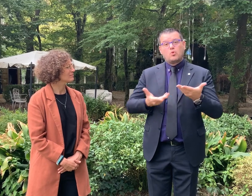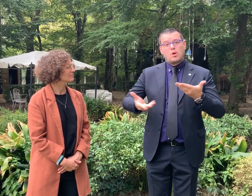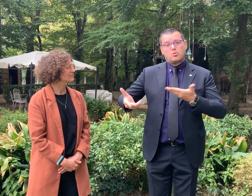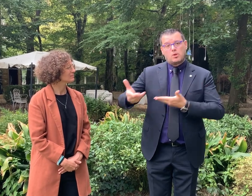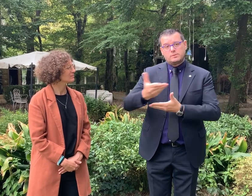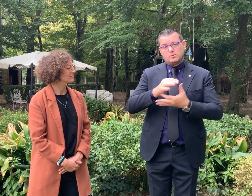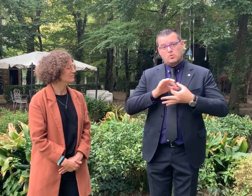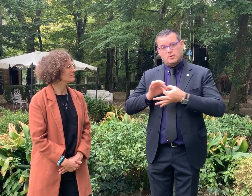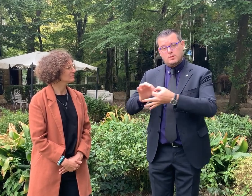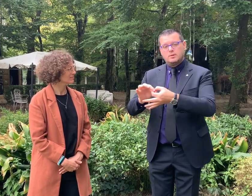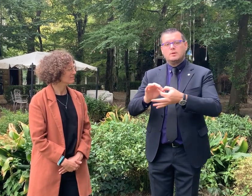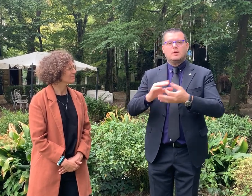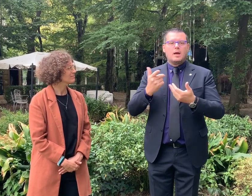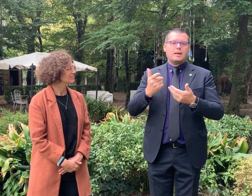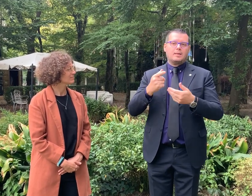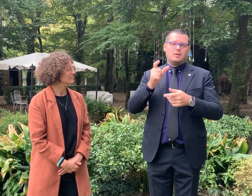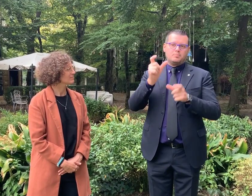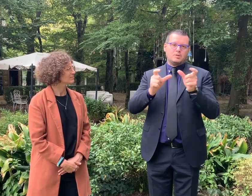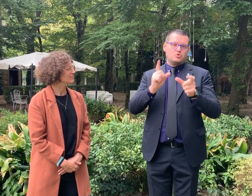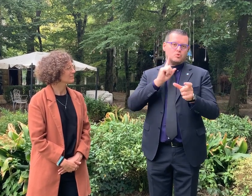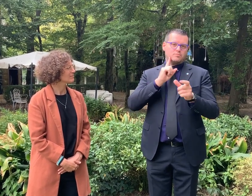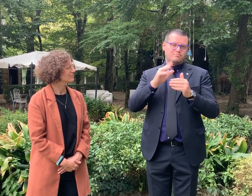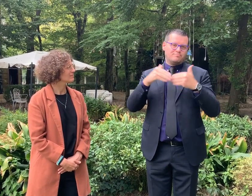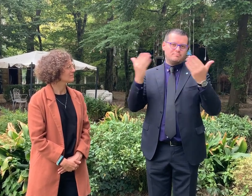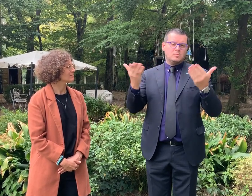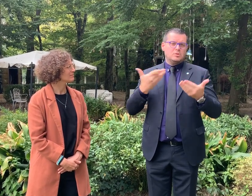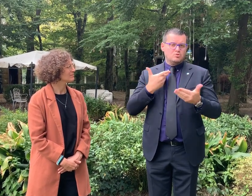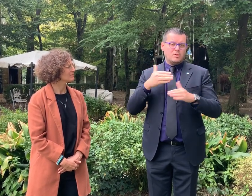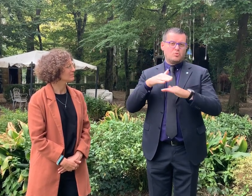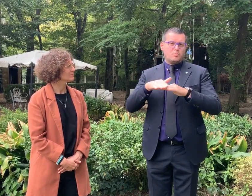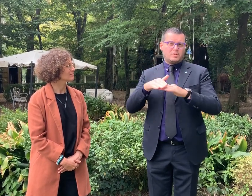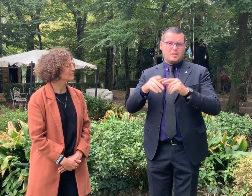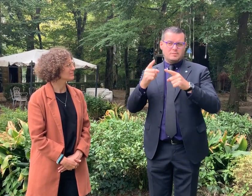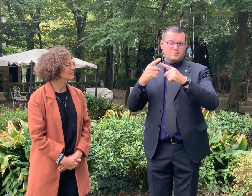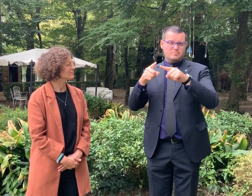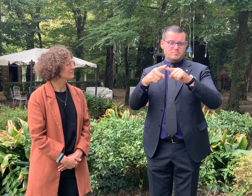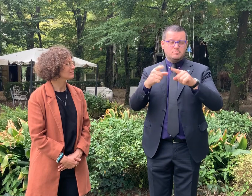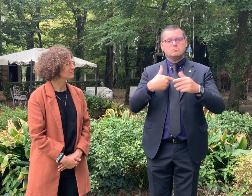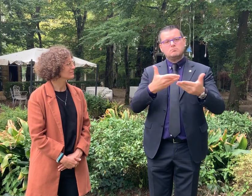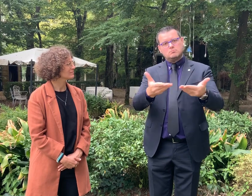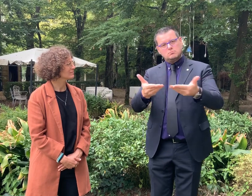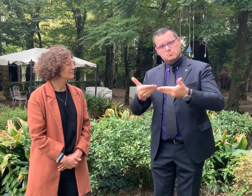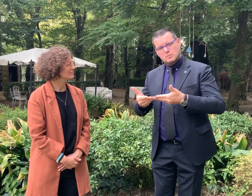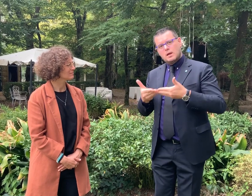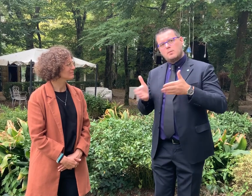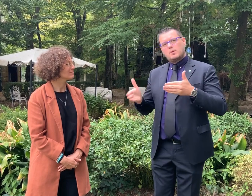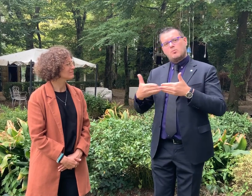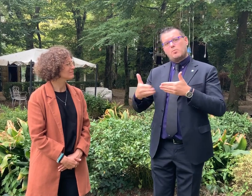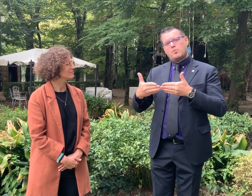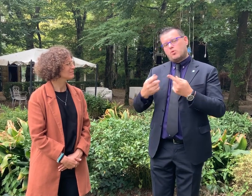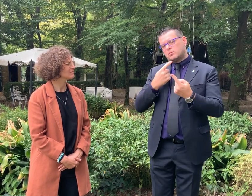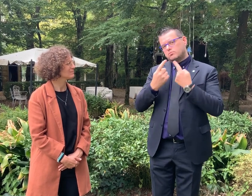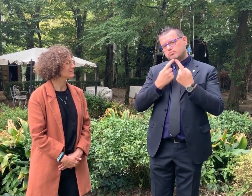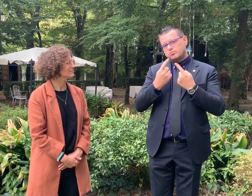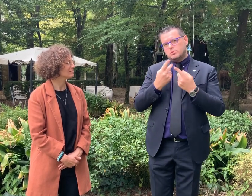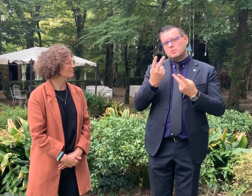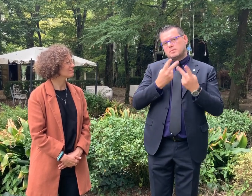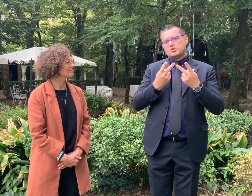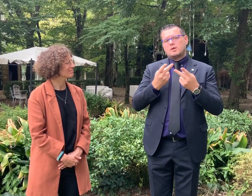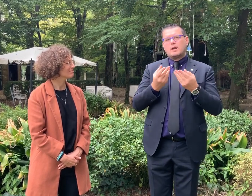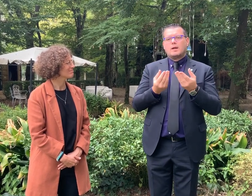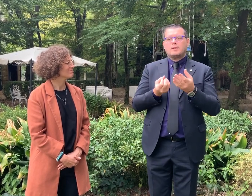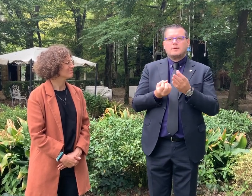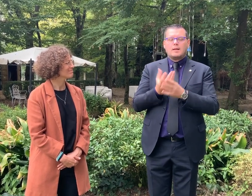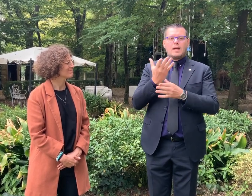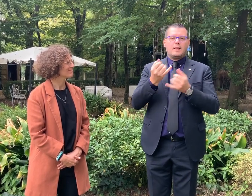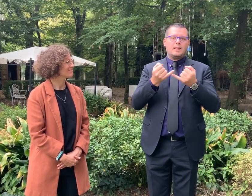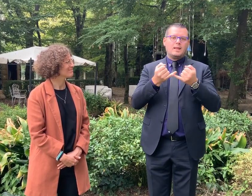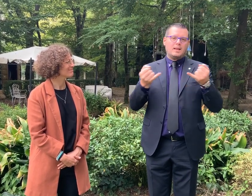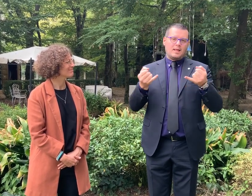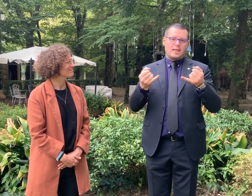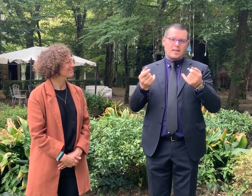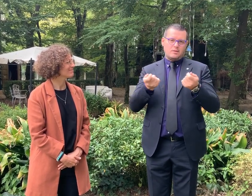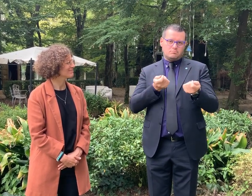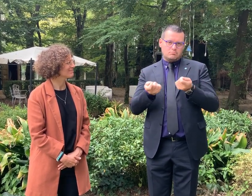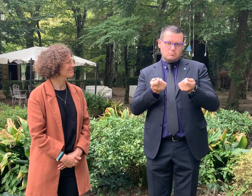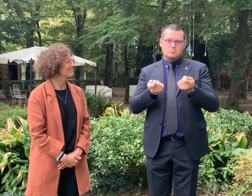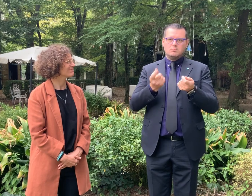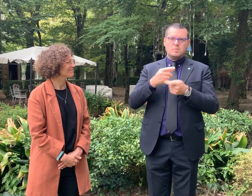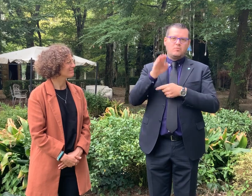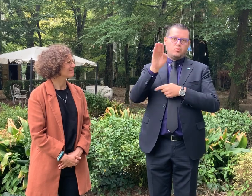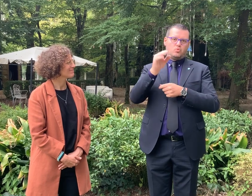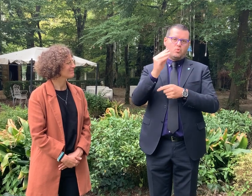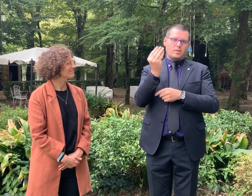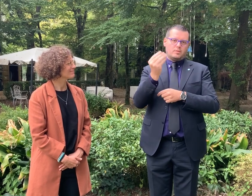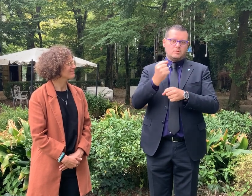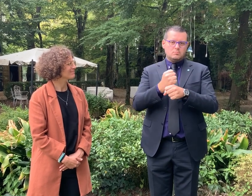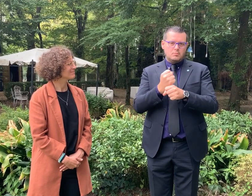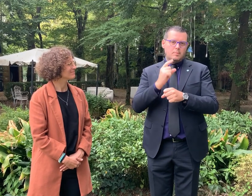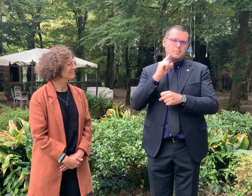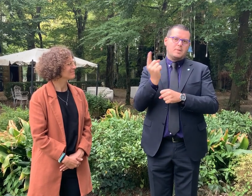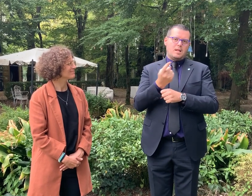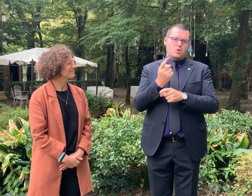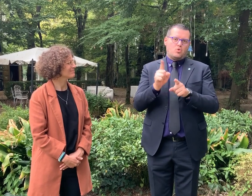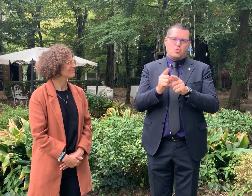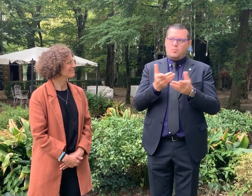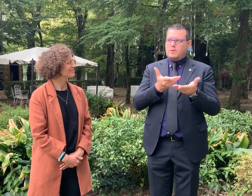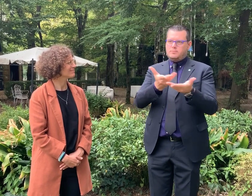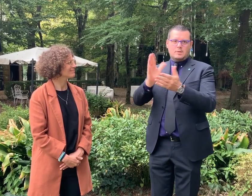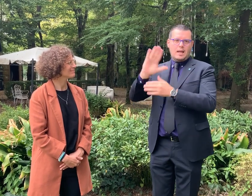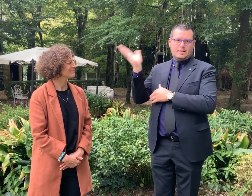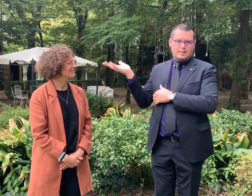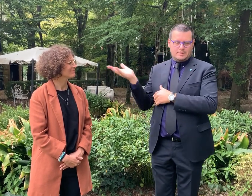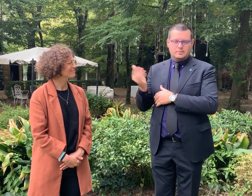e collaborare con persone sorde competenti per creare linee guida per il futuro dell’ENS lavorando al meglio.